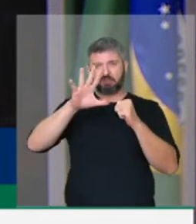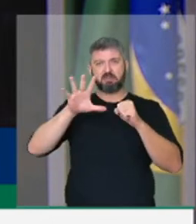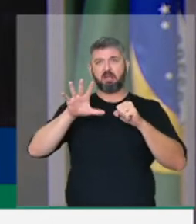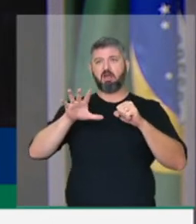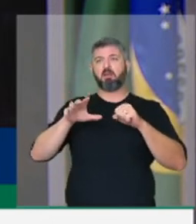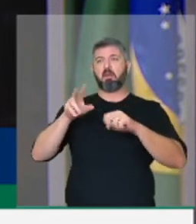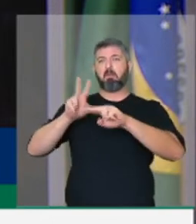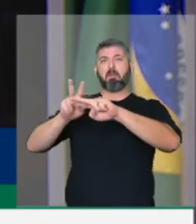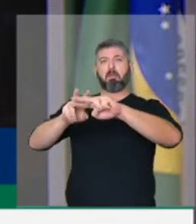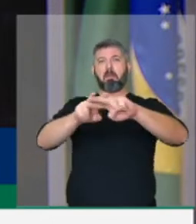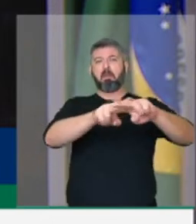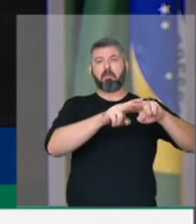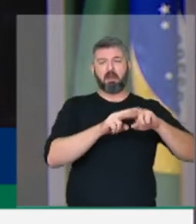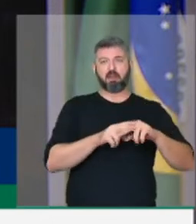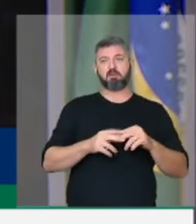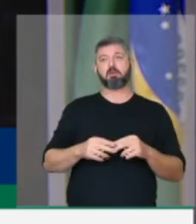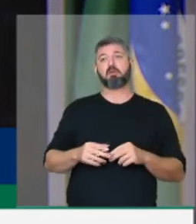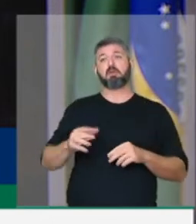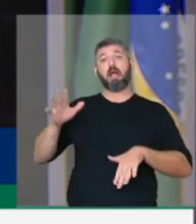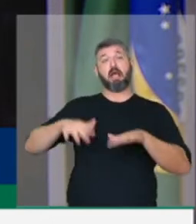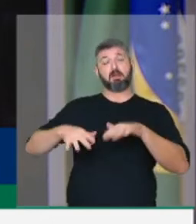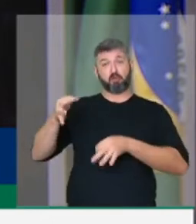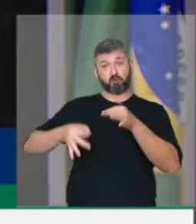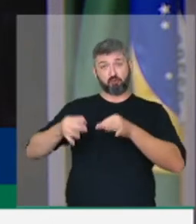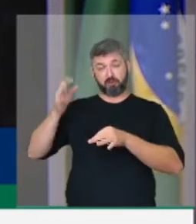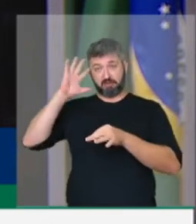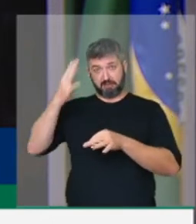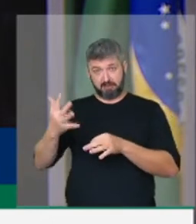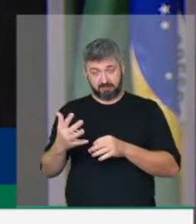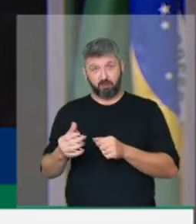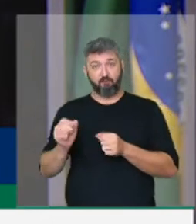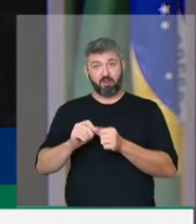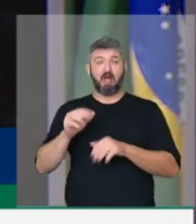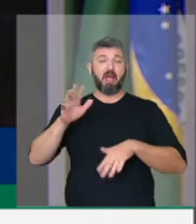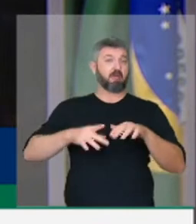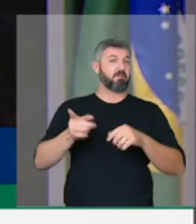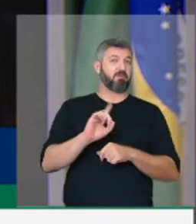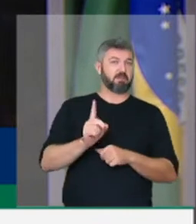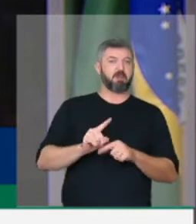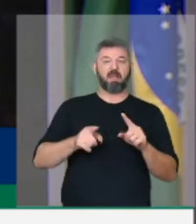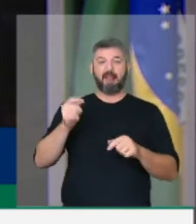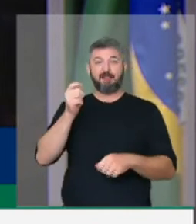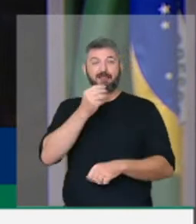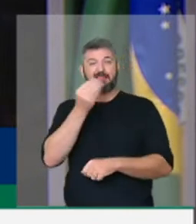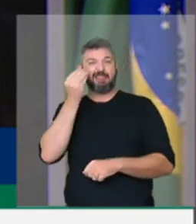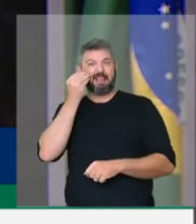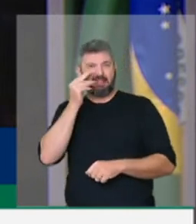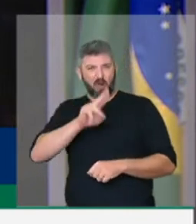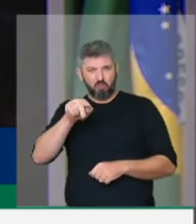JUDICIAL E ÀS VEZES NEGADA, MAS AS TENTATIVAS DE UTILIZÁ-LA SÃO EXTREMAMENTE